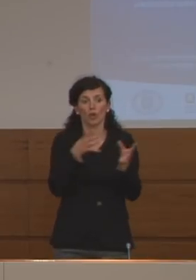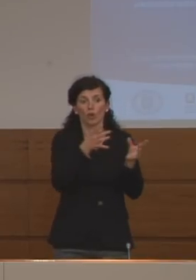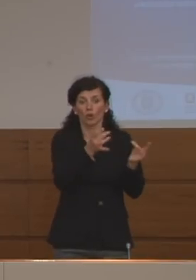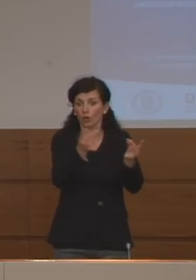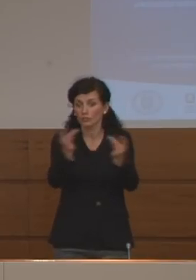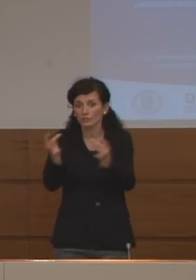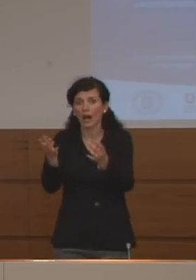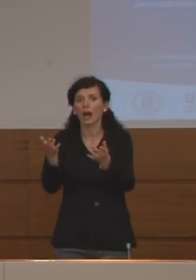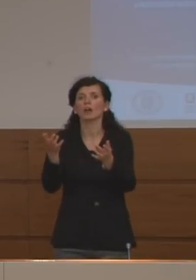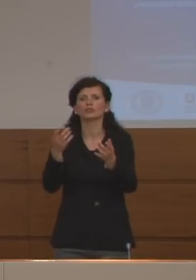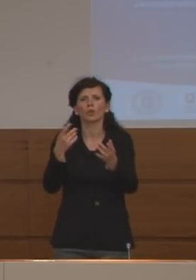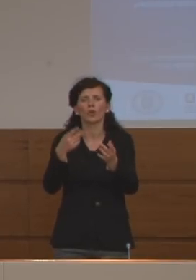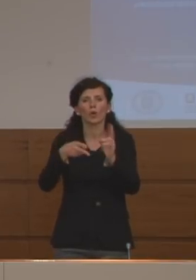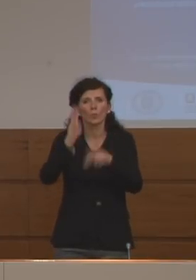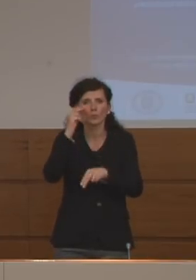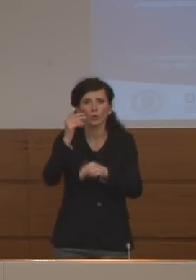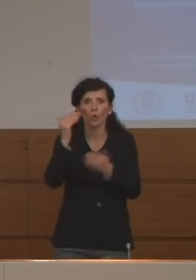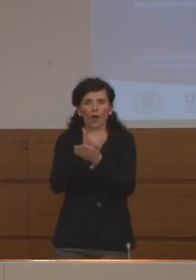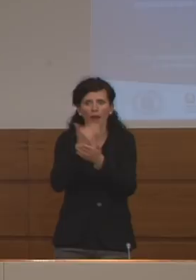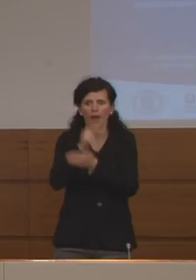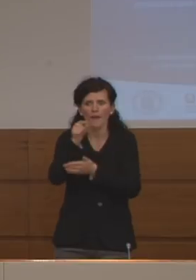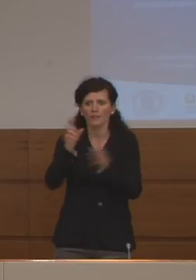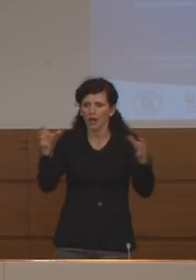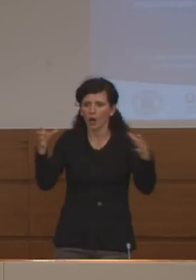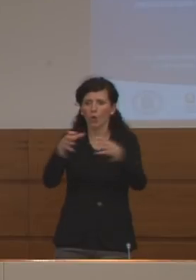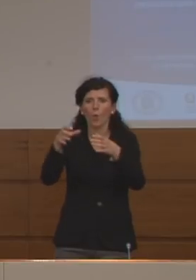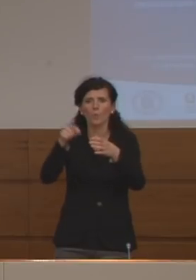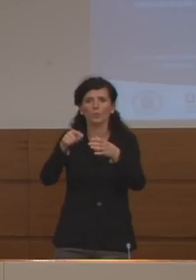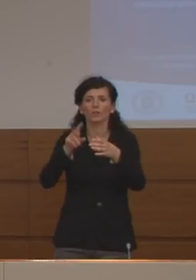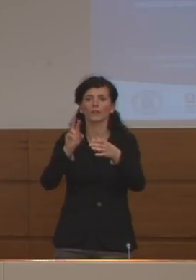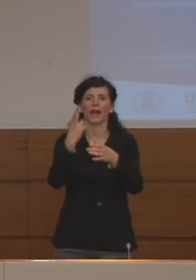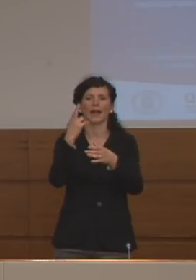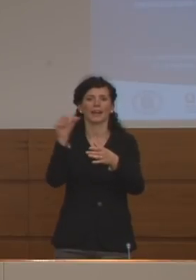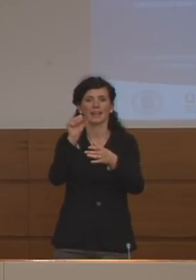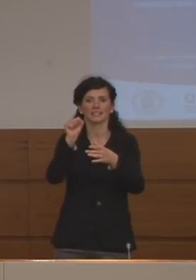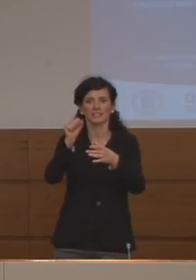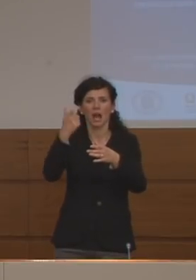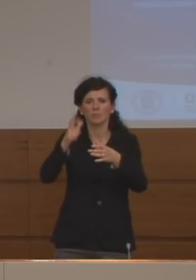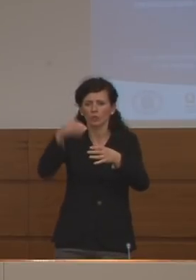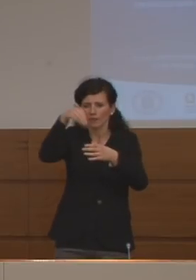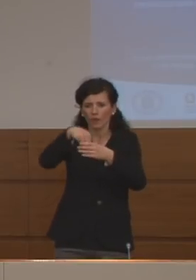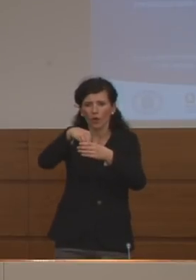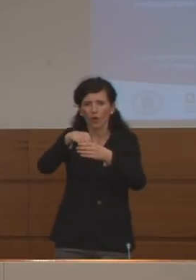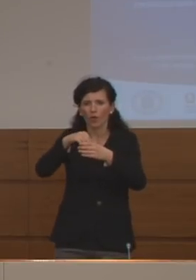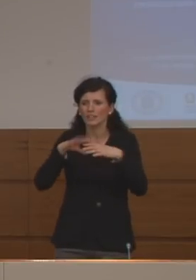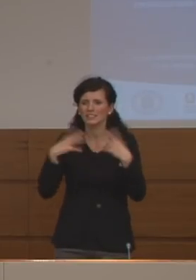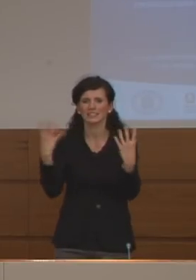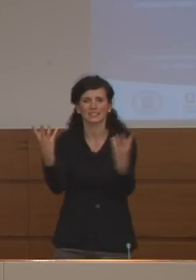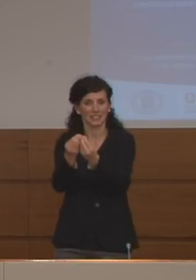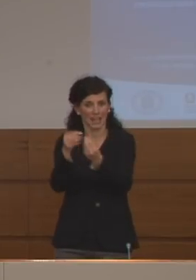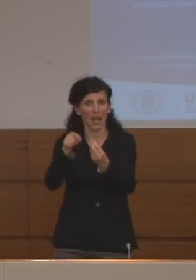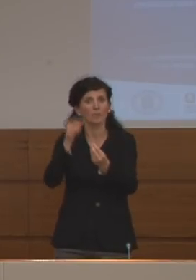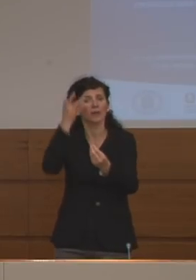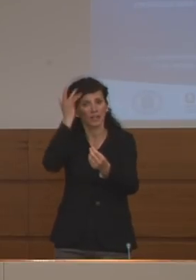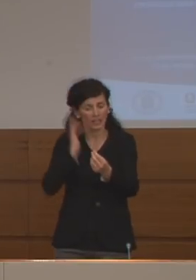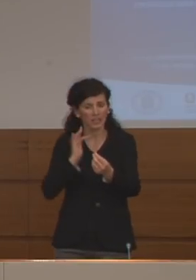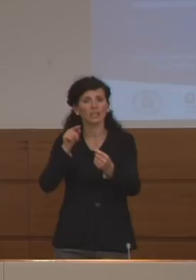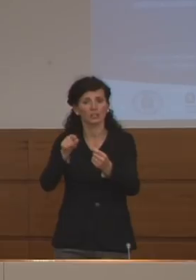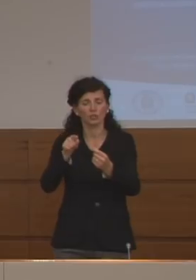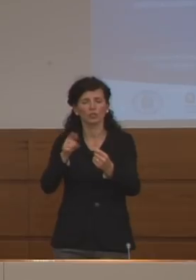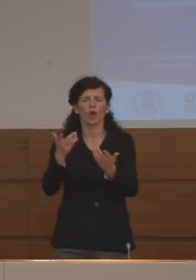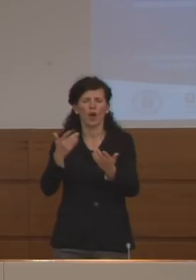effetti è una RSA, sia per di conseguenza prevenire il numero delle morti.